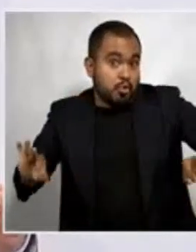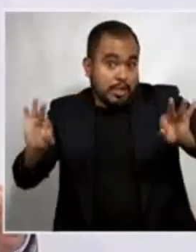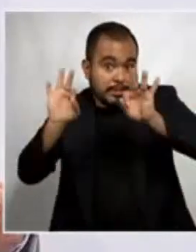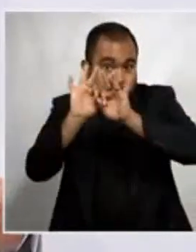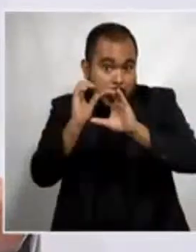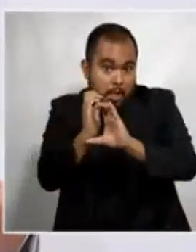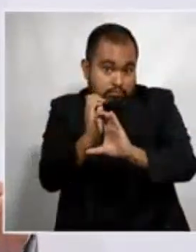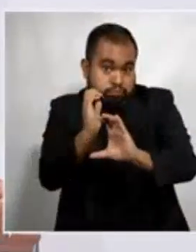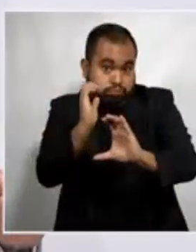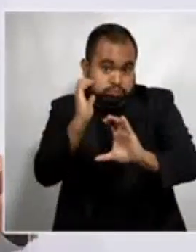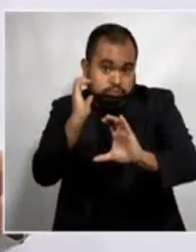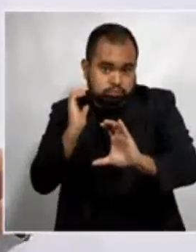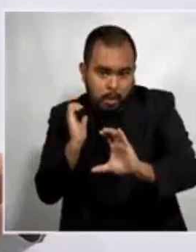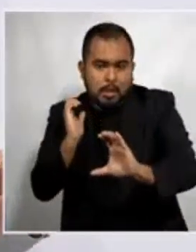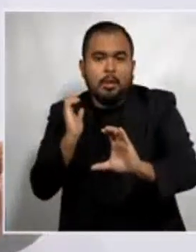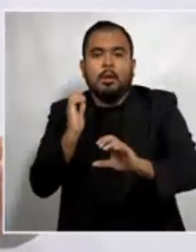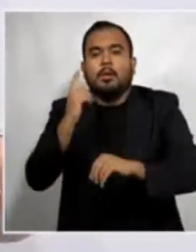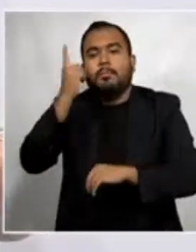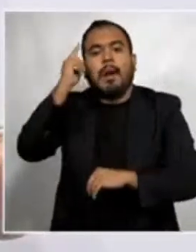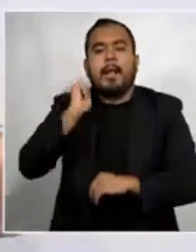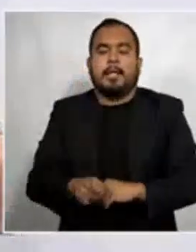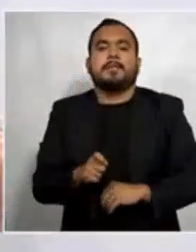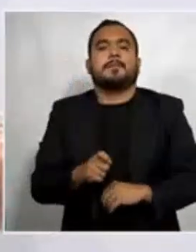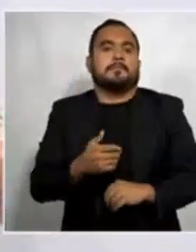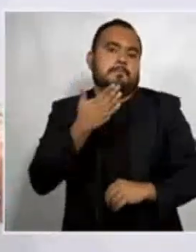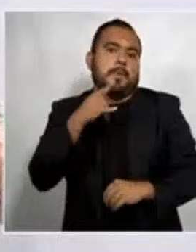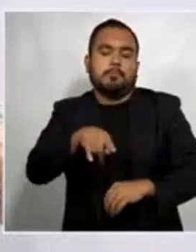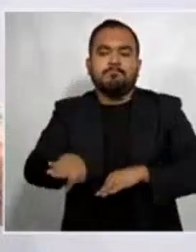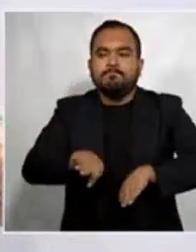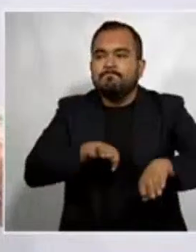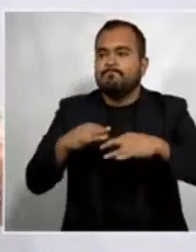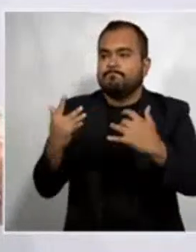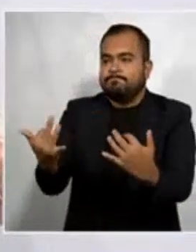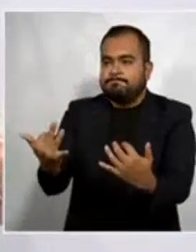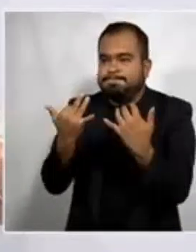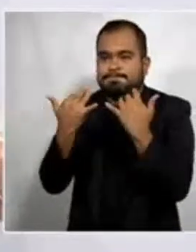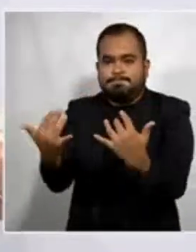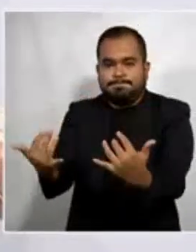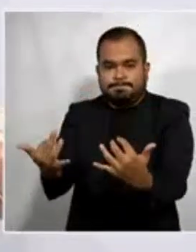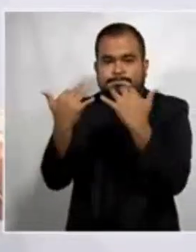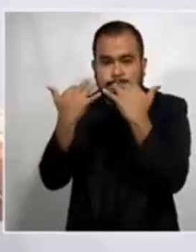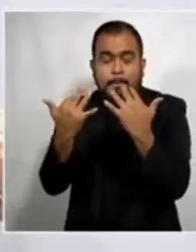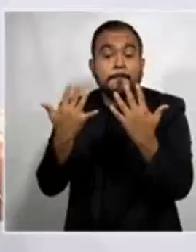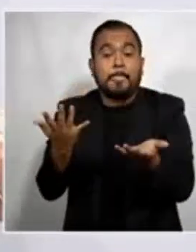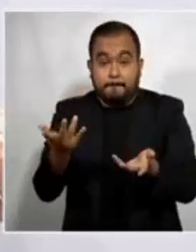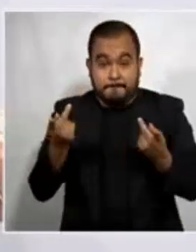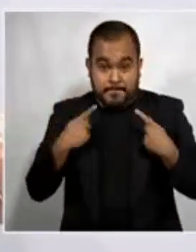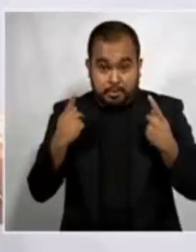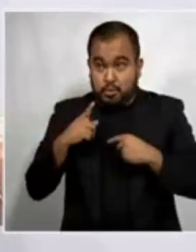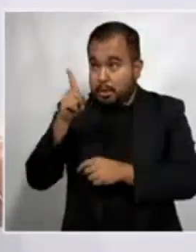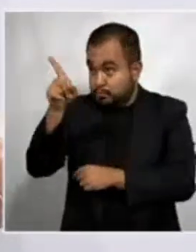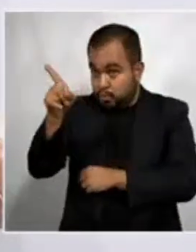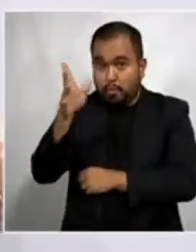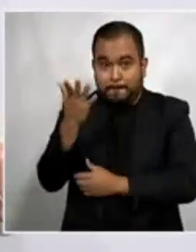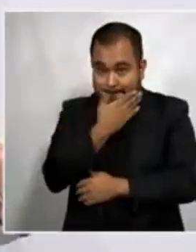pueda trabajar adecuadamente. Hemos recibido su apoyo, presidenta, para la terminación de